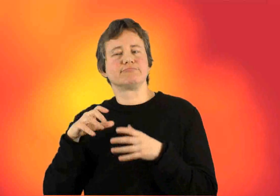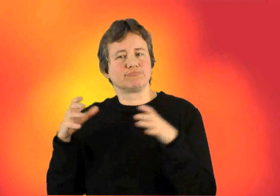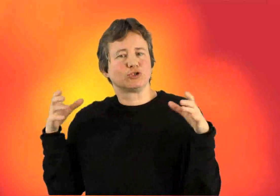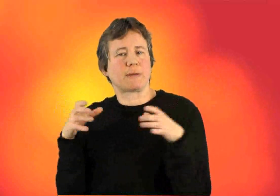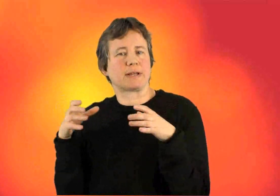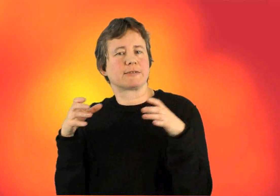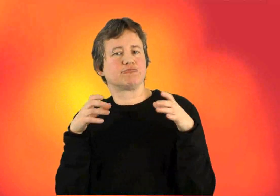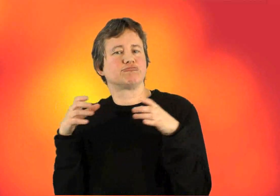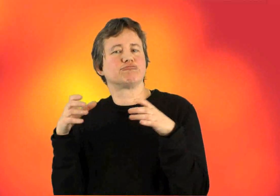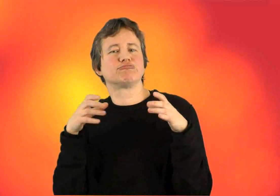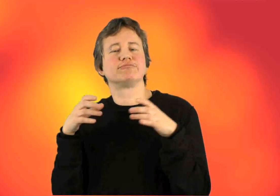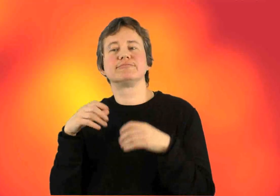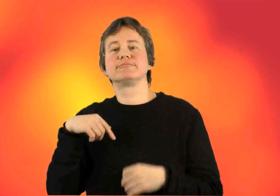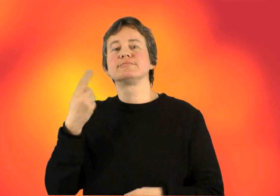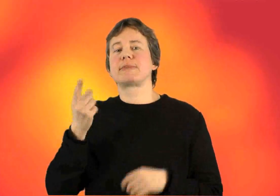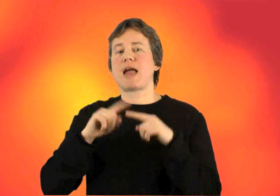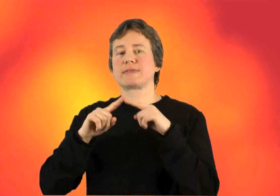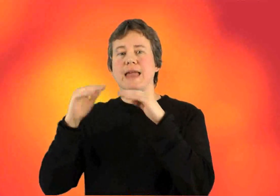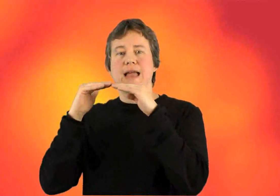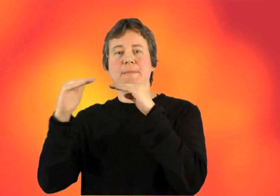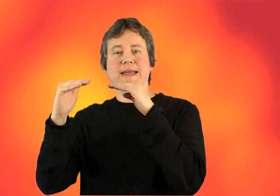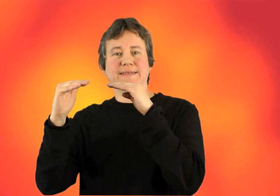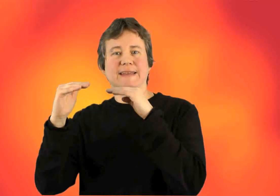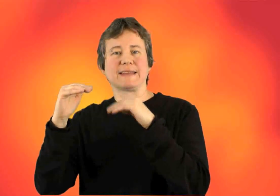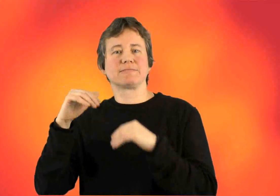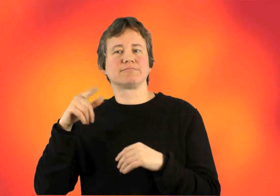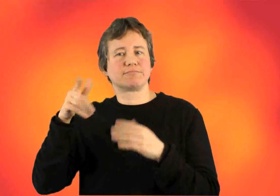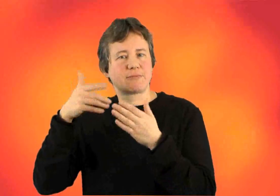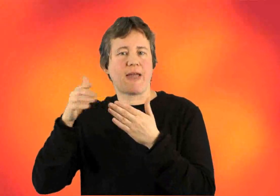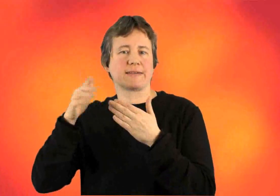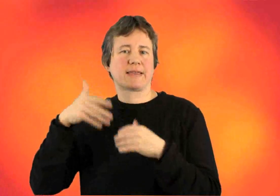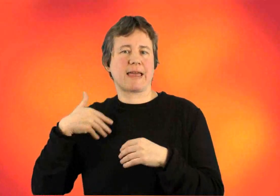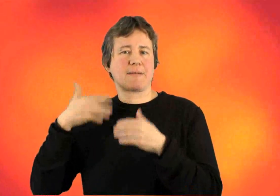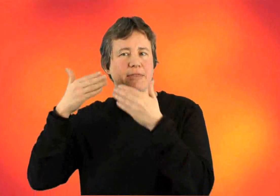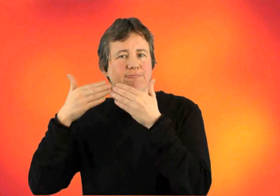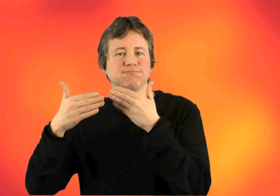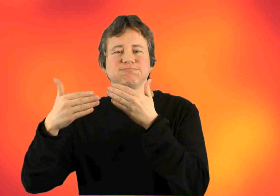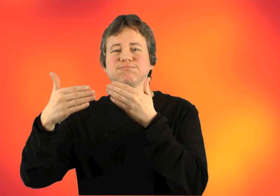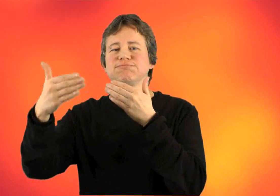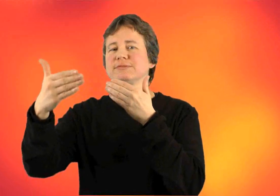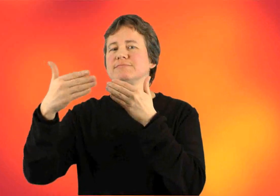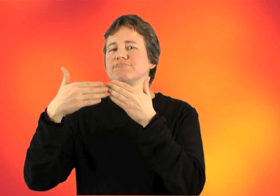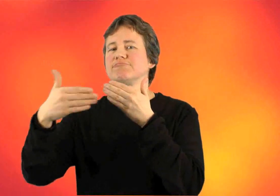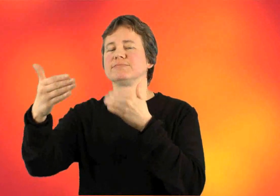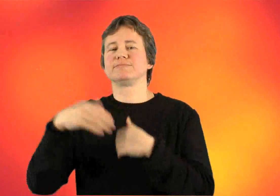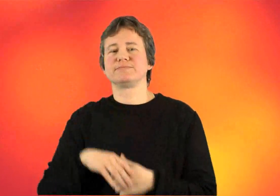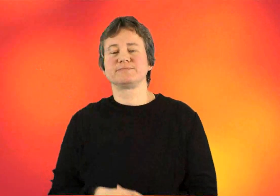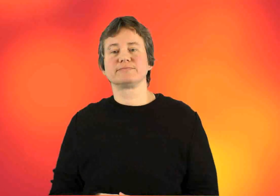Dann sind wir zusammen auf einer anderen Ebene Dort bei Gott leben wir weiter